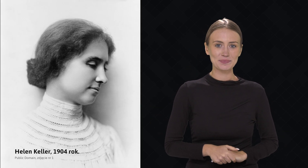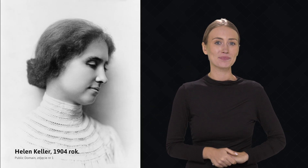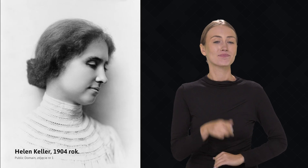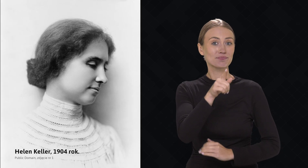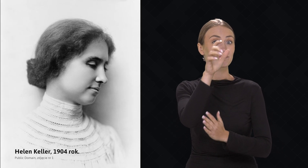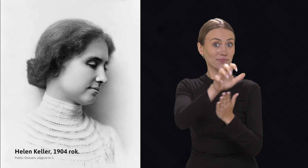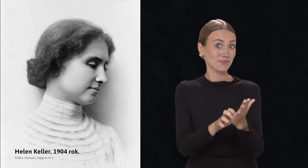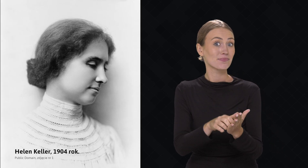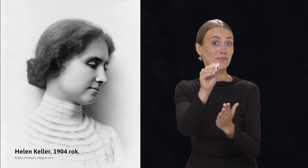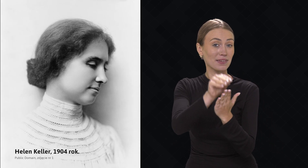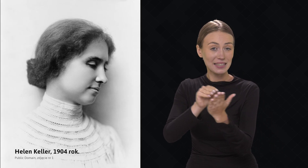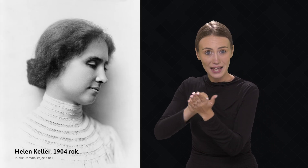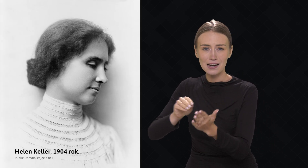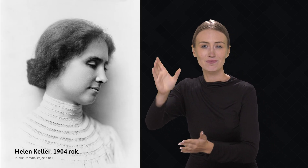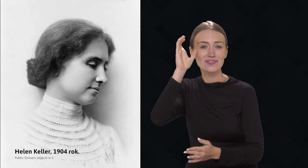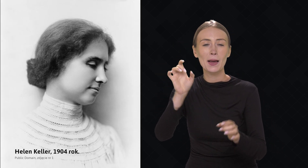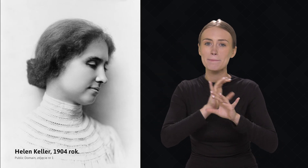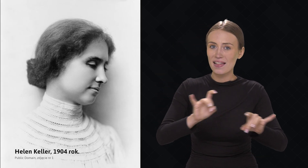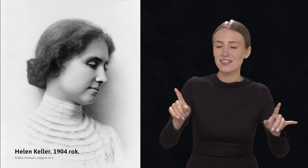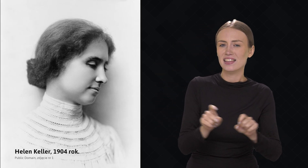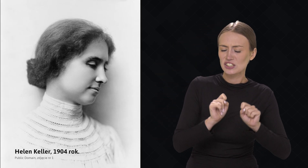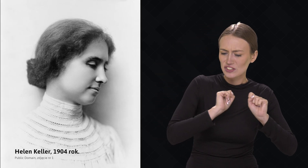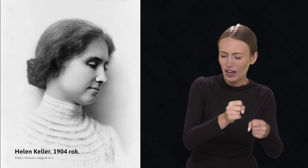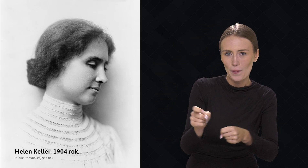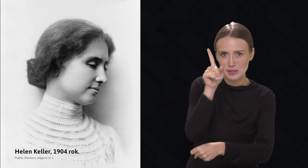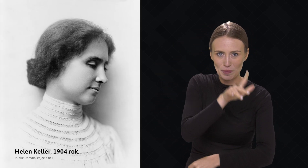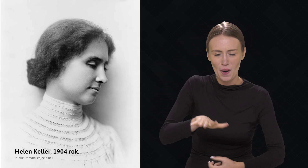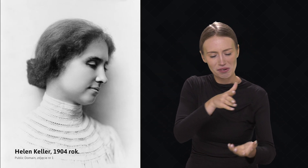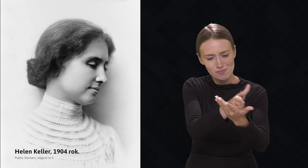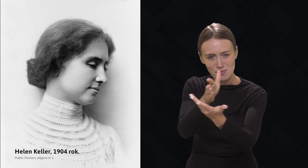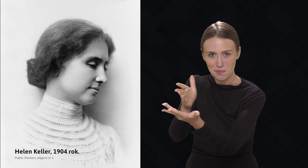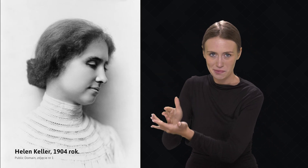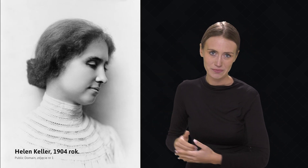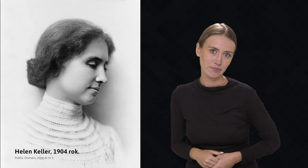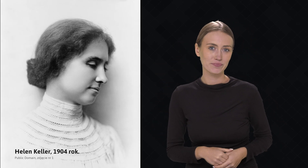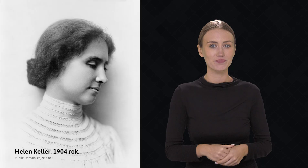Była pisarką, pedagogiem i działaczką społeczną.